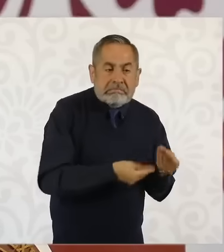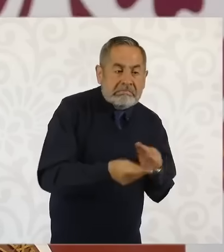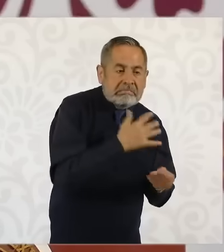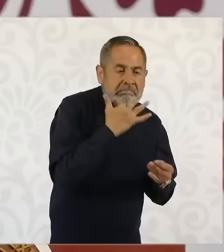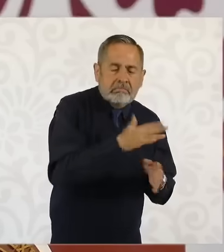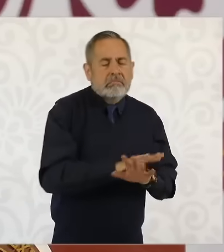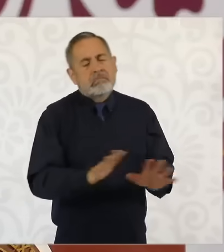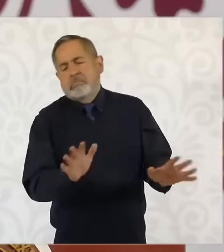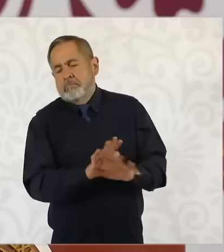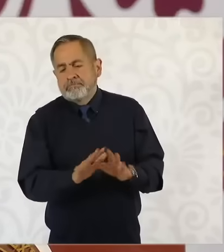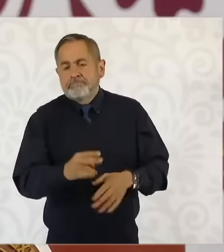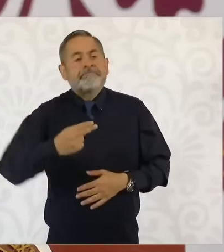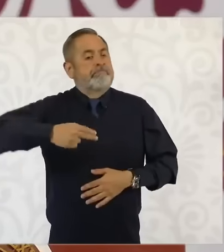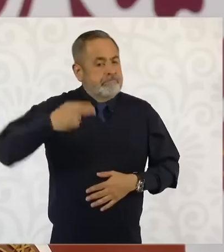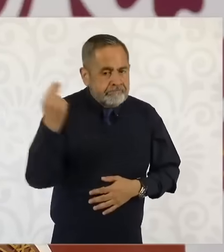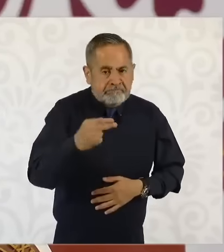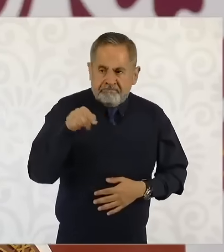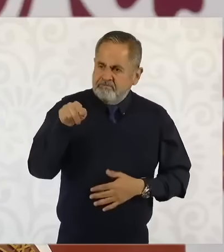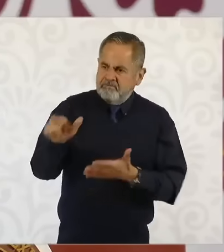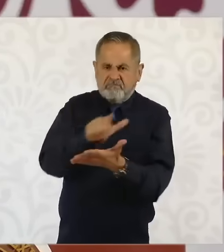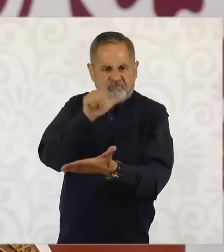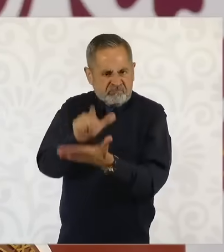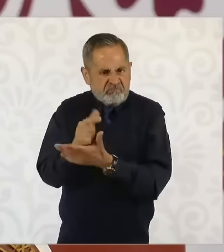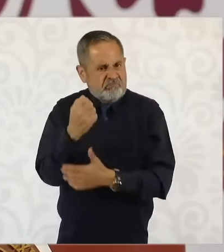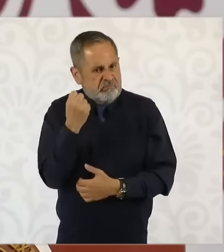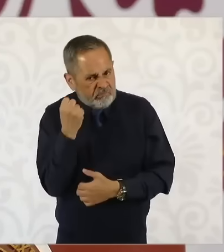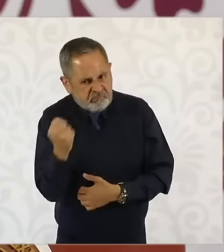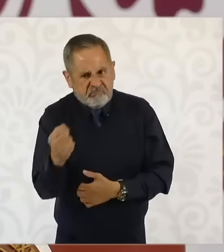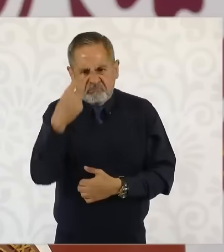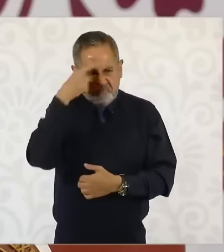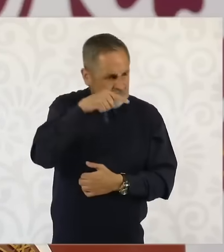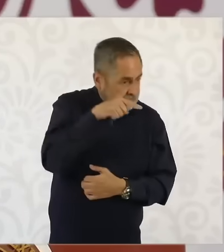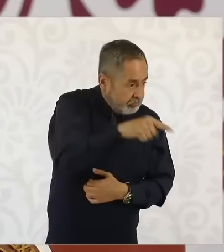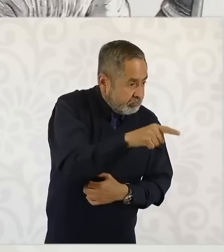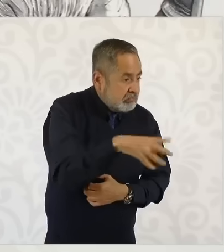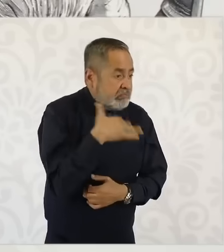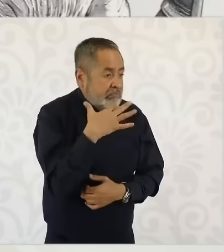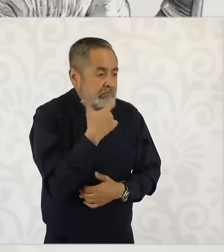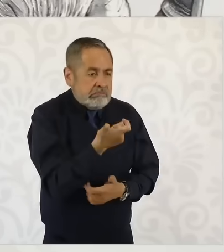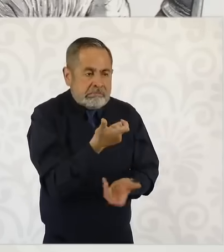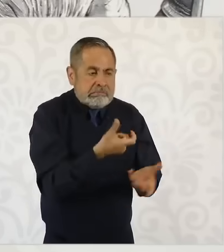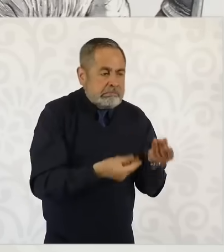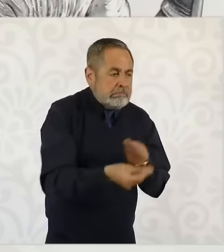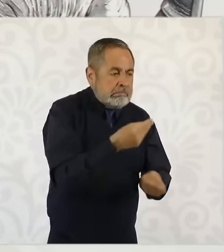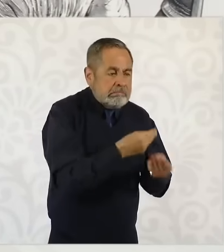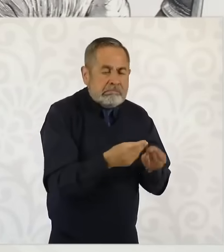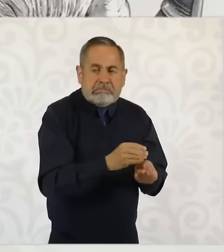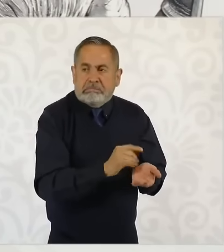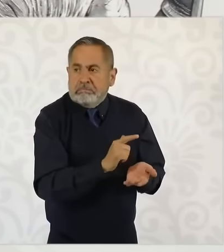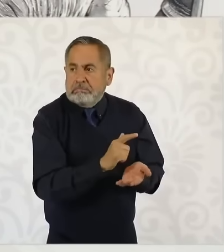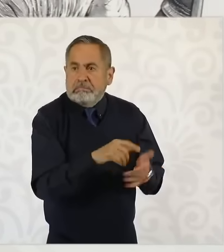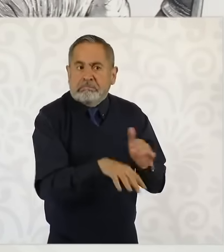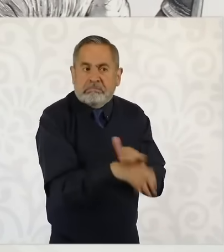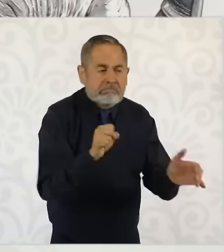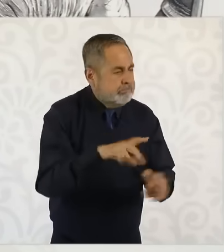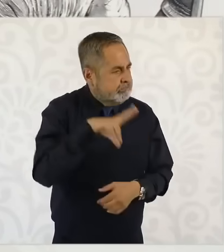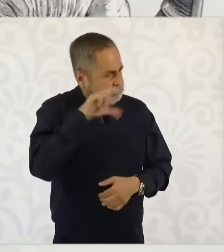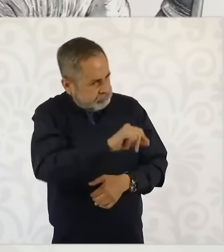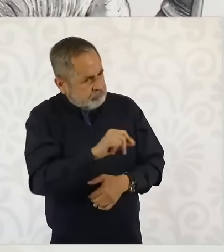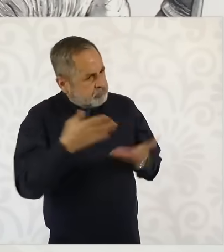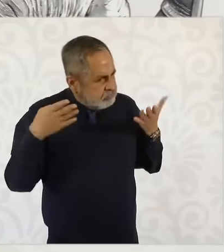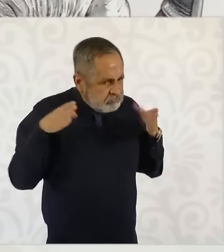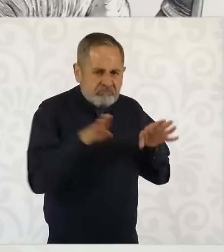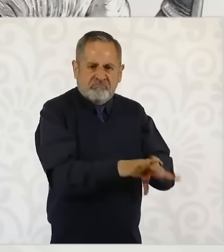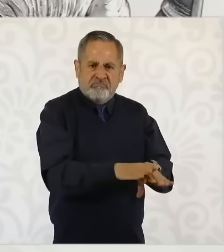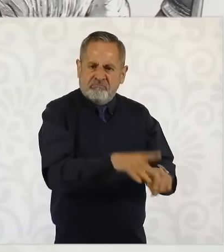tenga un nivel en el combate lavado de dinero y a la persecución de los delitos predicados del